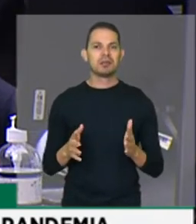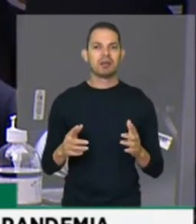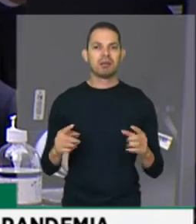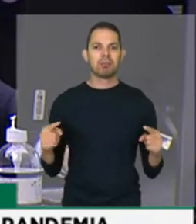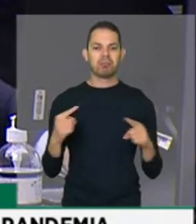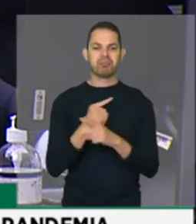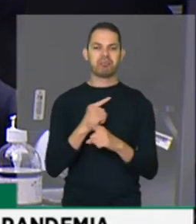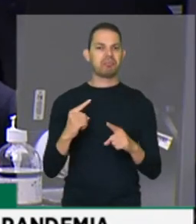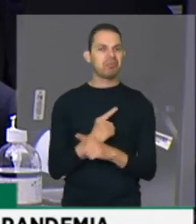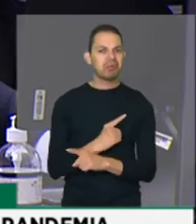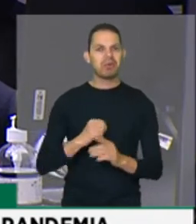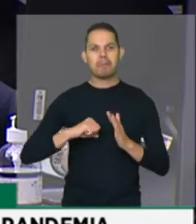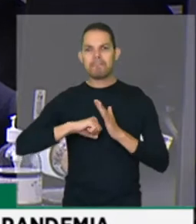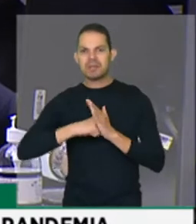NÃO TEM OBSTRUÇÃO, MAS TEMOS VÁRIAS PAUTAS AINDA